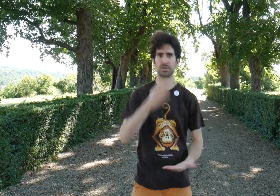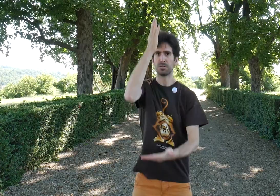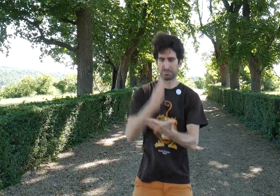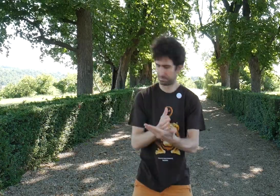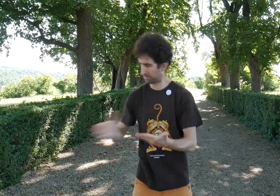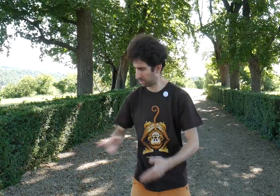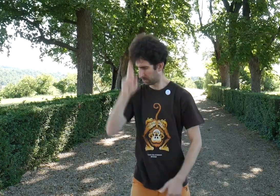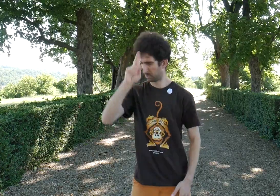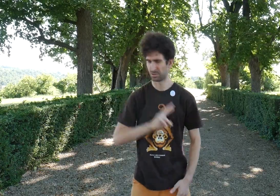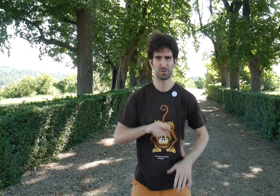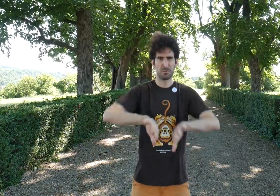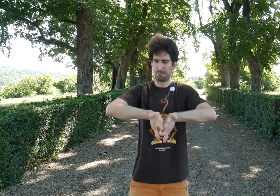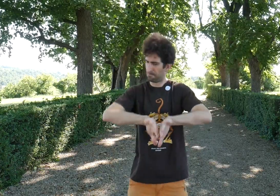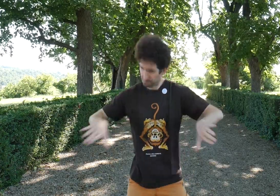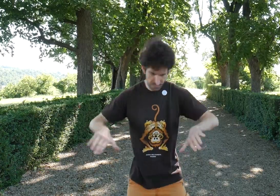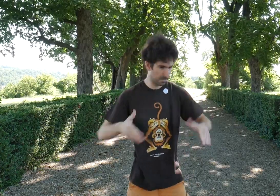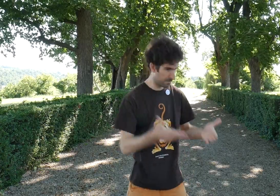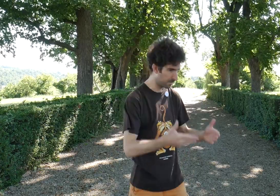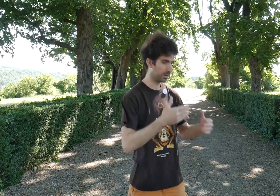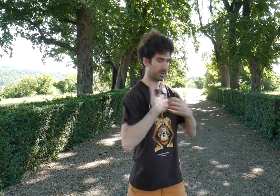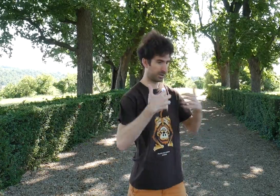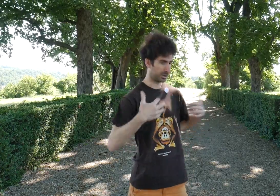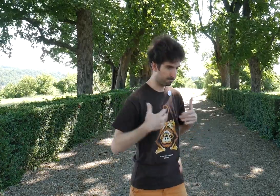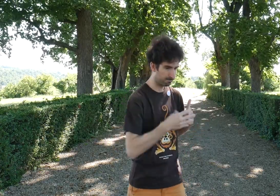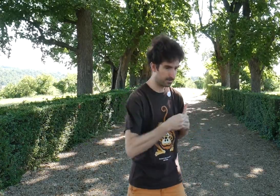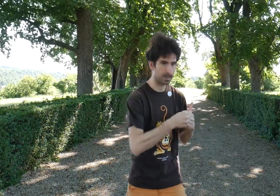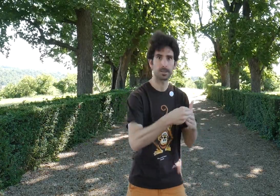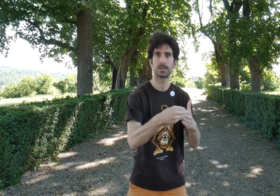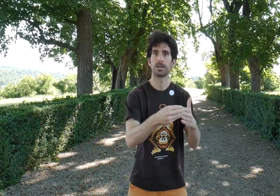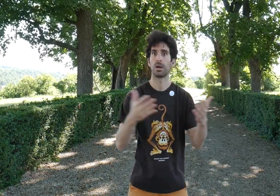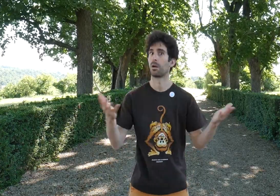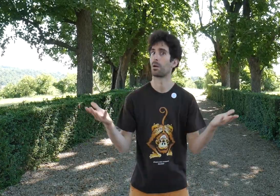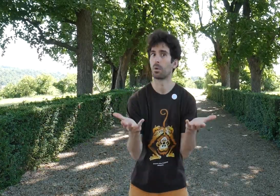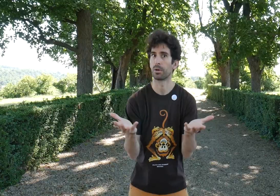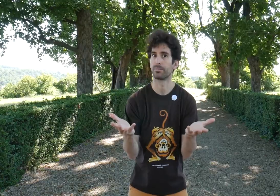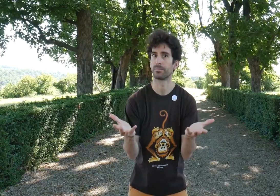et religion sont séparés. Quel est alors le guide de la science ?